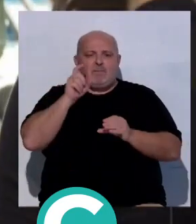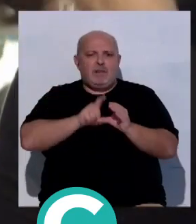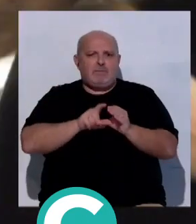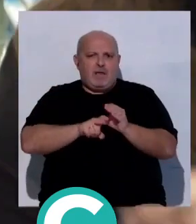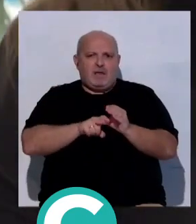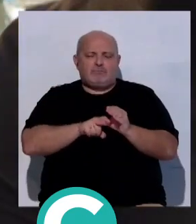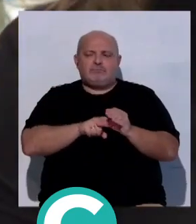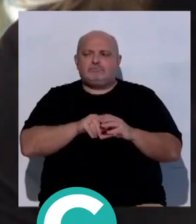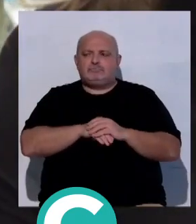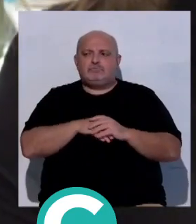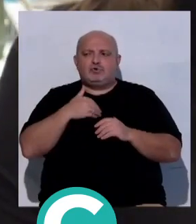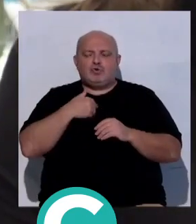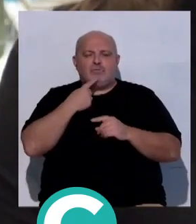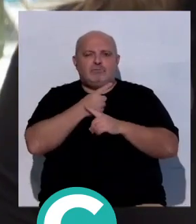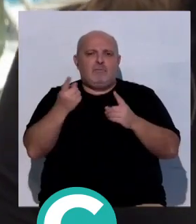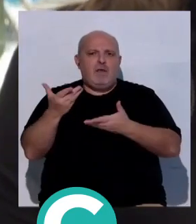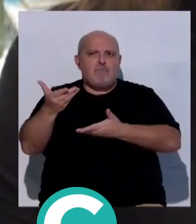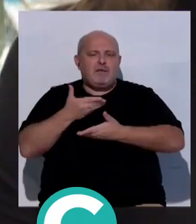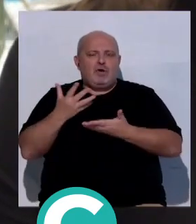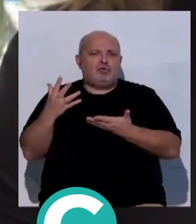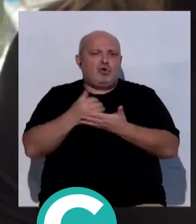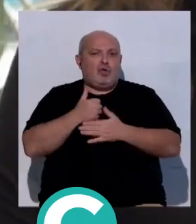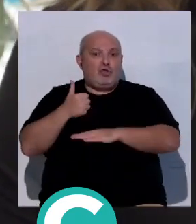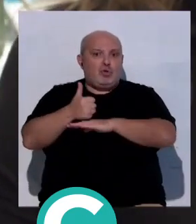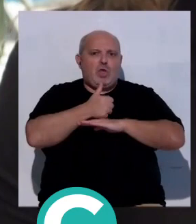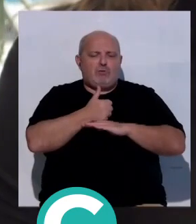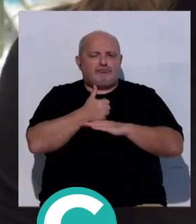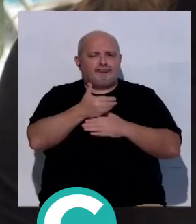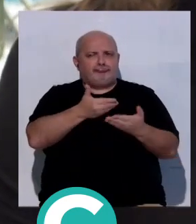bueno yo desde aquí invito Pues a todos los ciudadanos de de la ciudad que pasen este fin